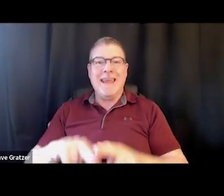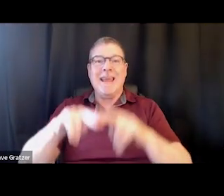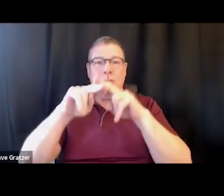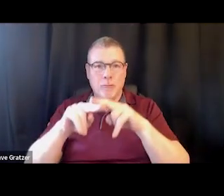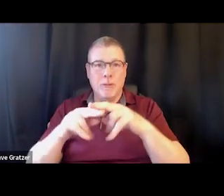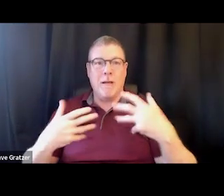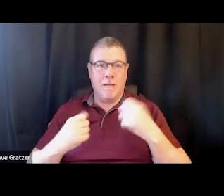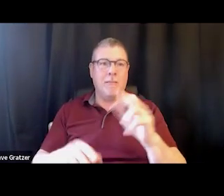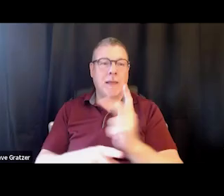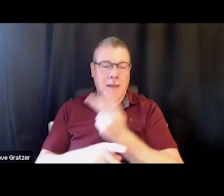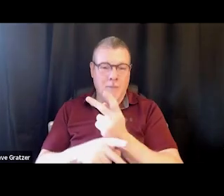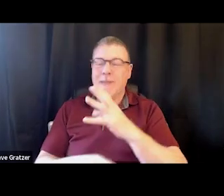y una peor calidad de vida.